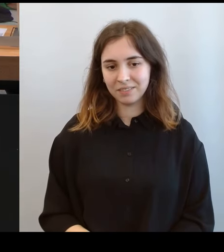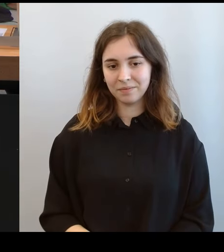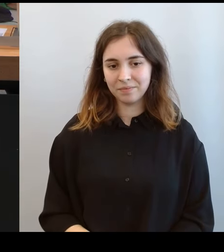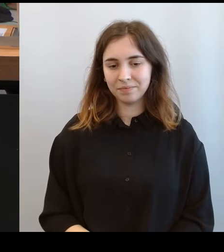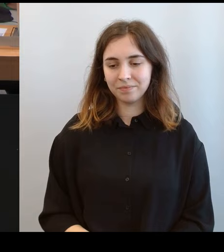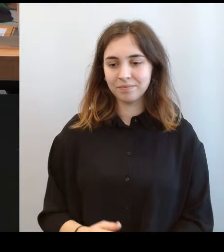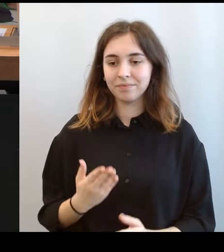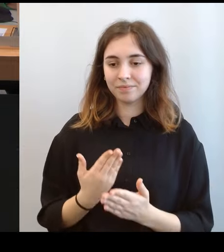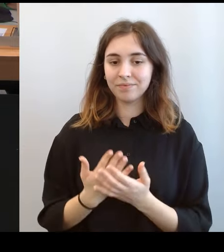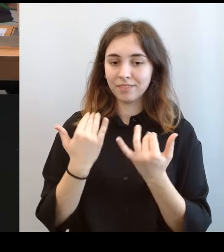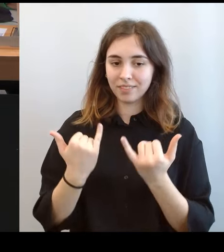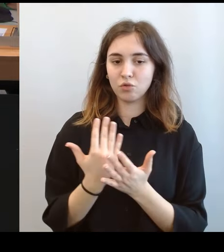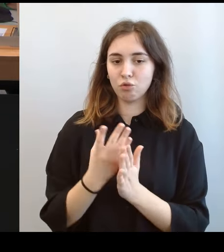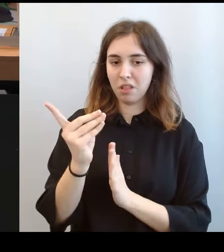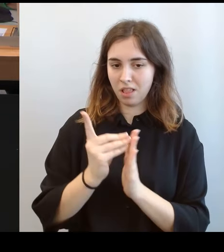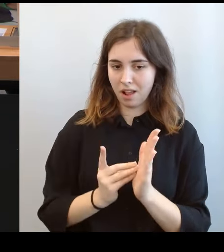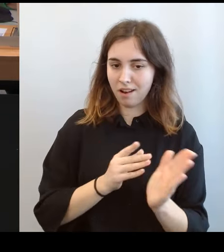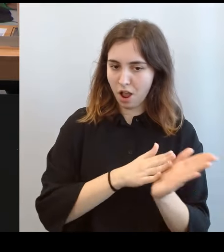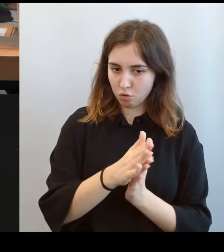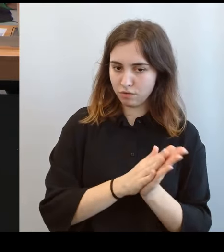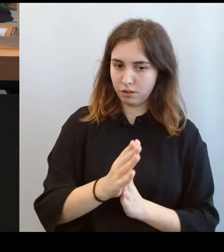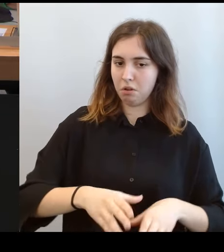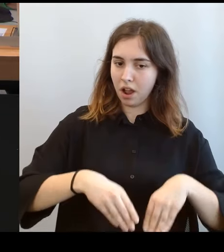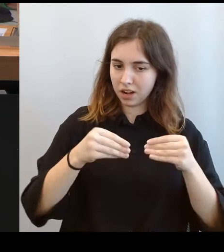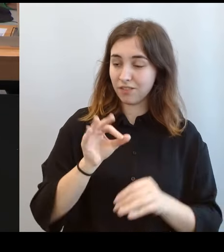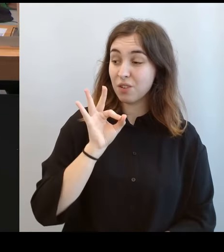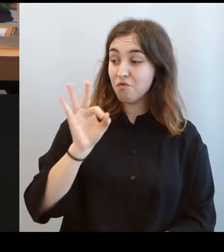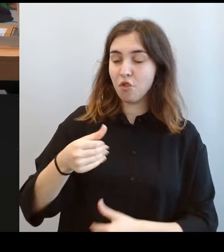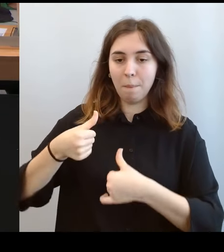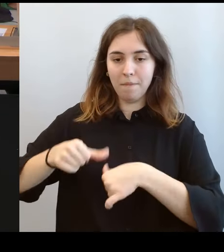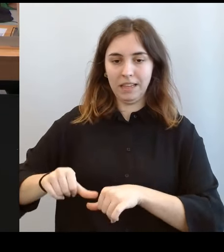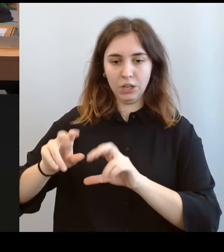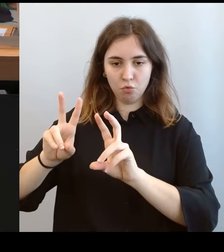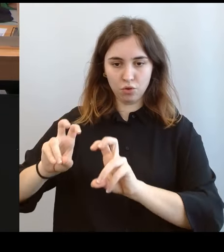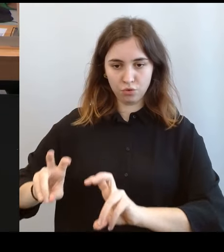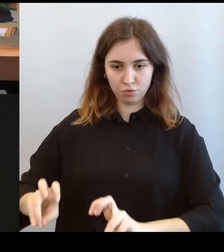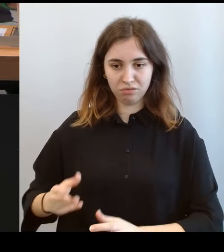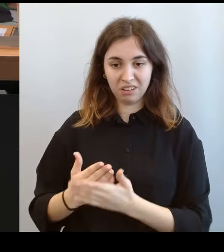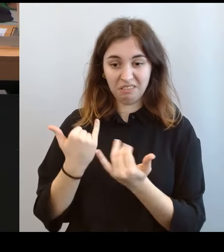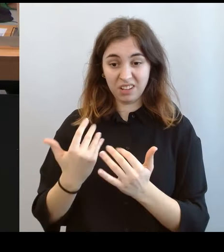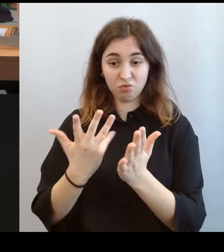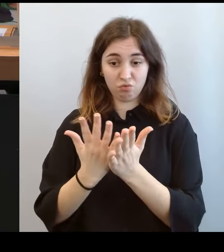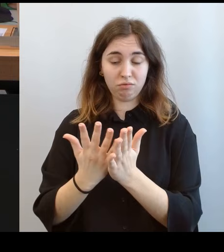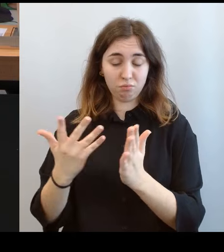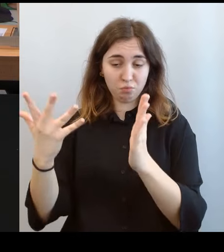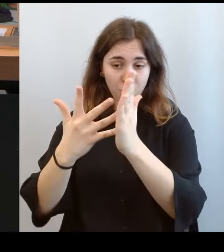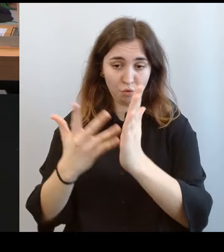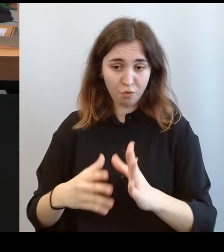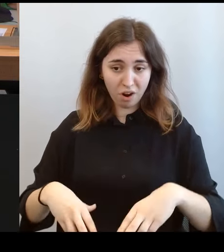statt und außerdem eine Prüfung, ob eine zusätzliche U im Alter zwischen sechs und zwölf Jahren eingeführt wird.